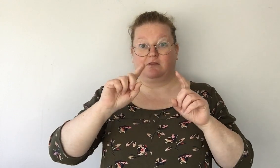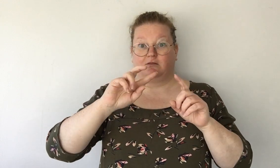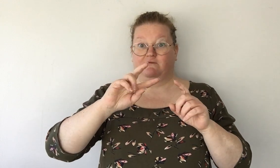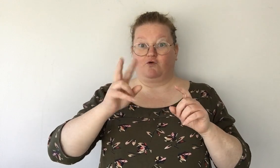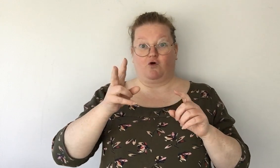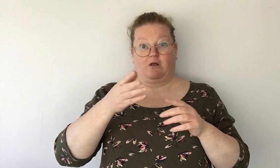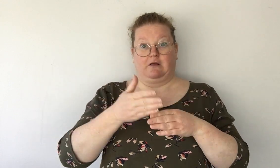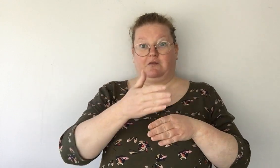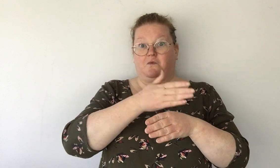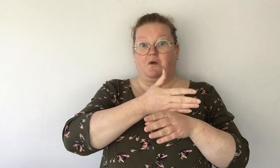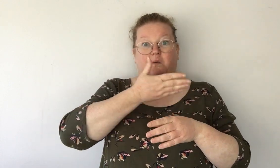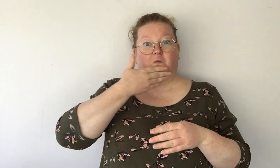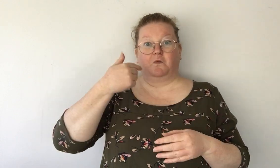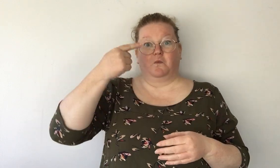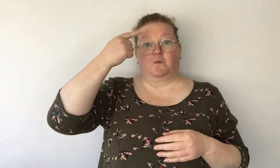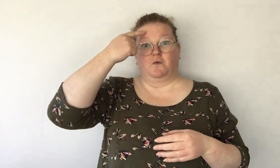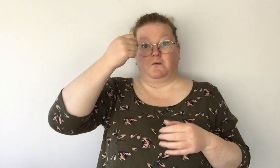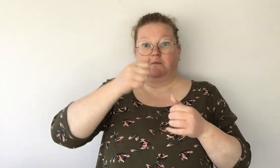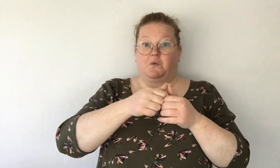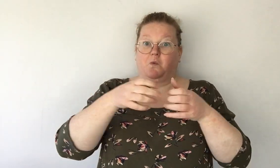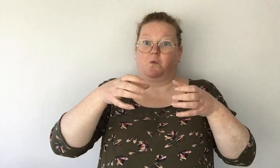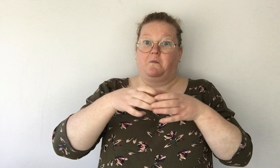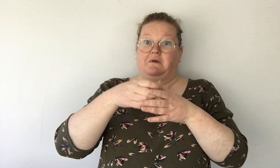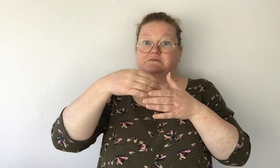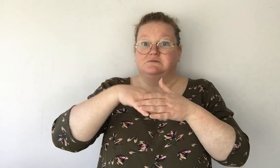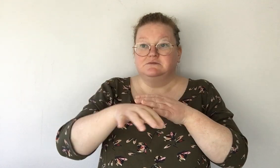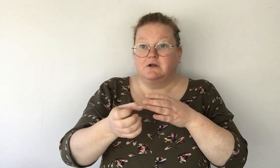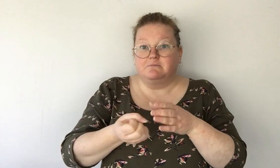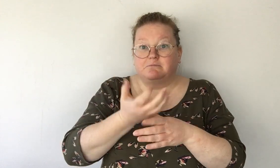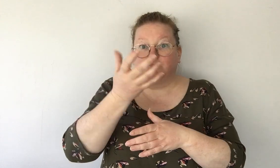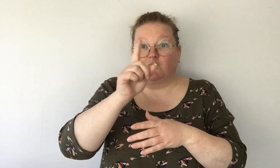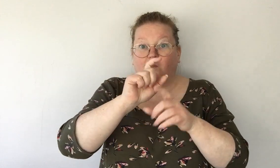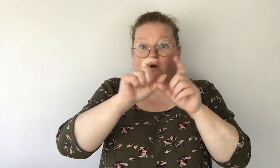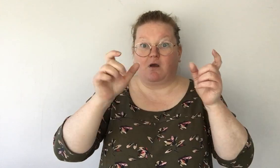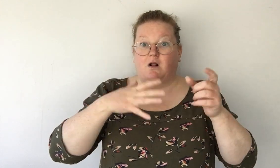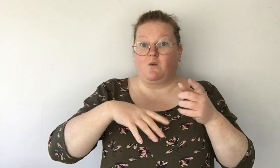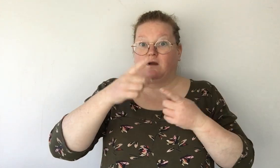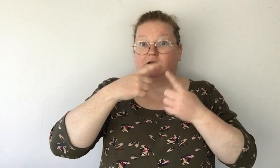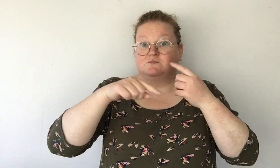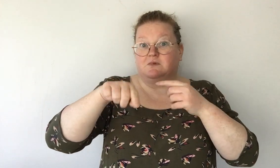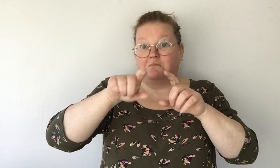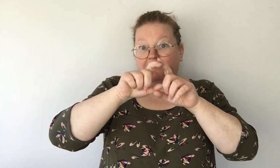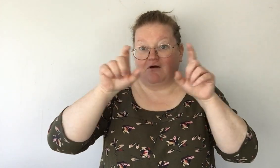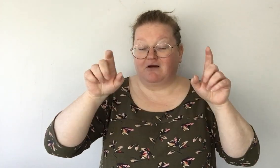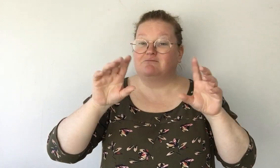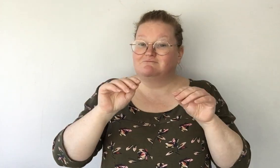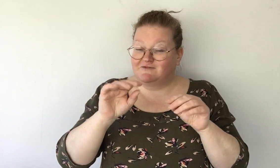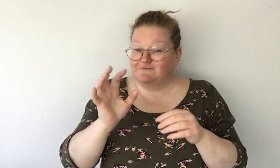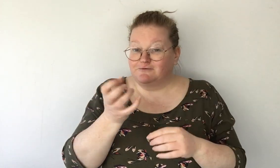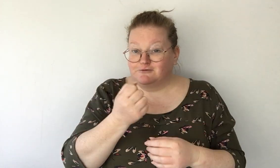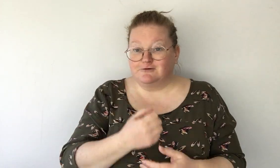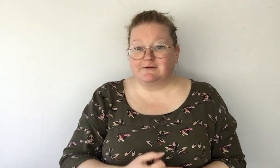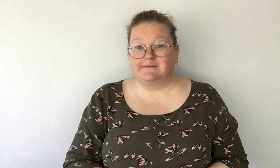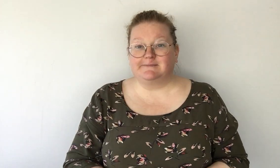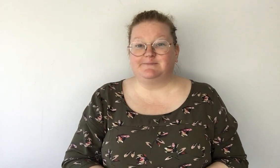Aiheita voi myös nousta esille vasta kaveriryhmän tapaamisissa.